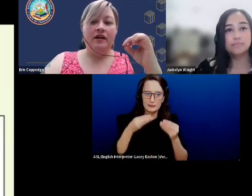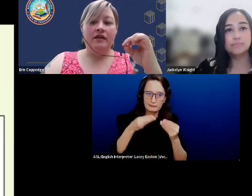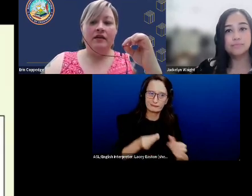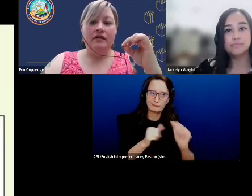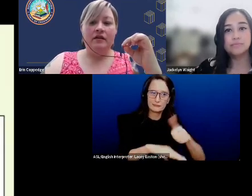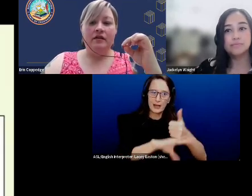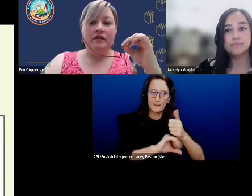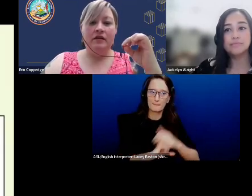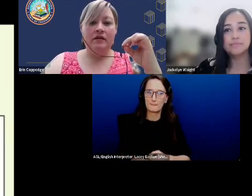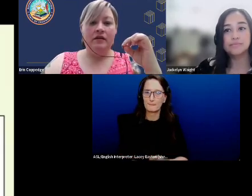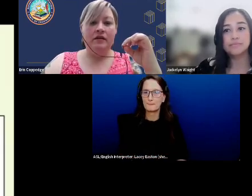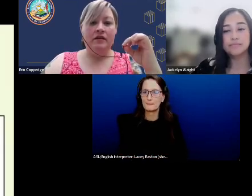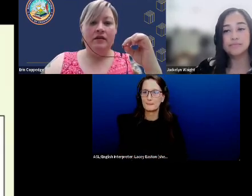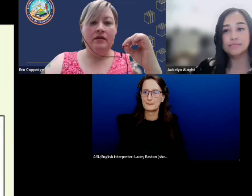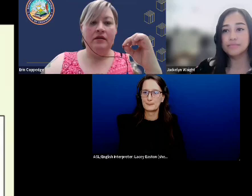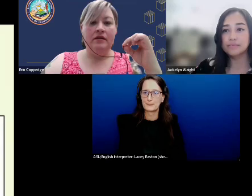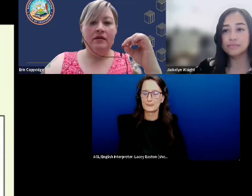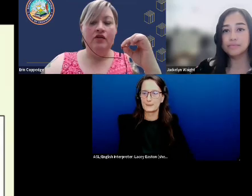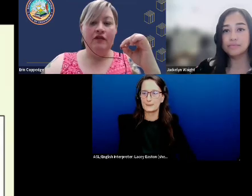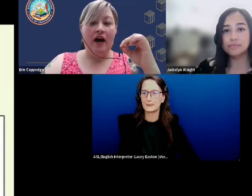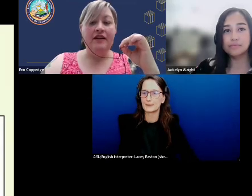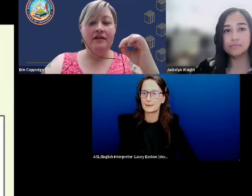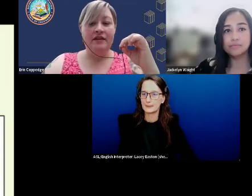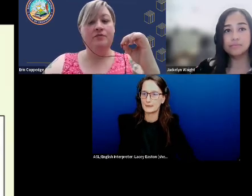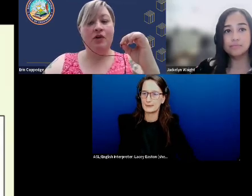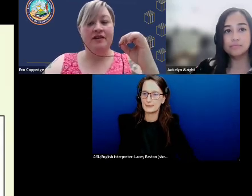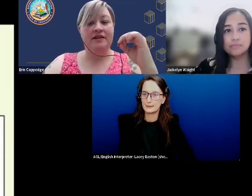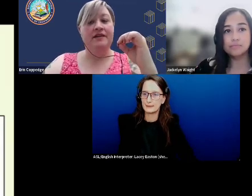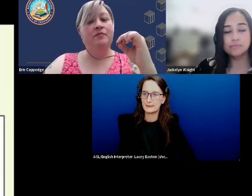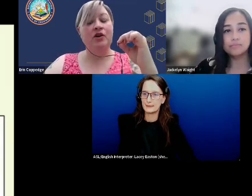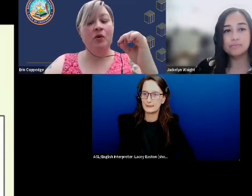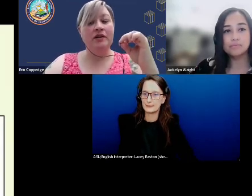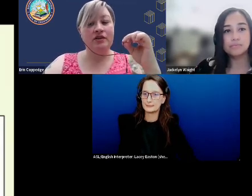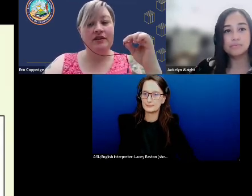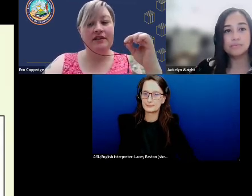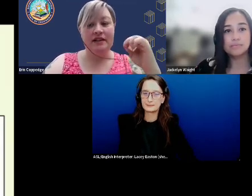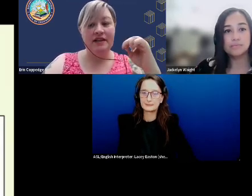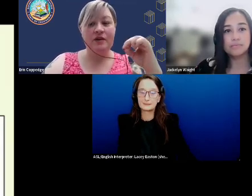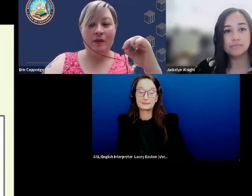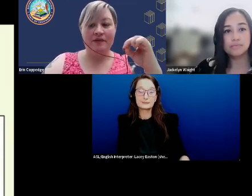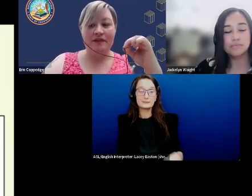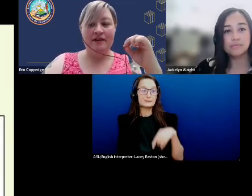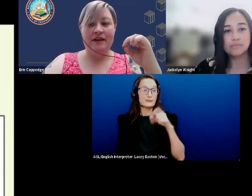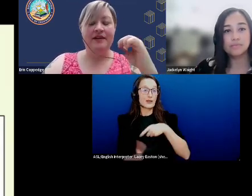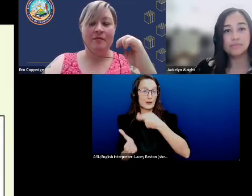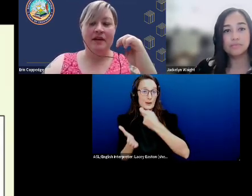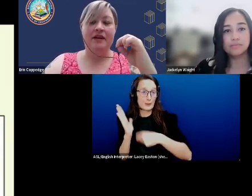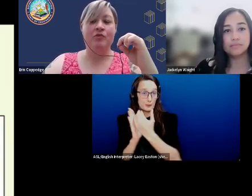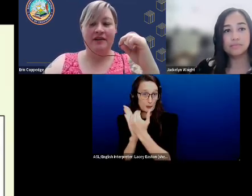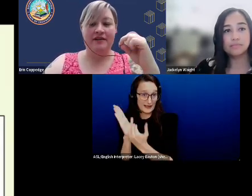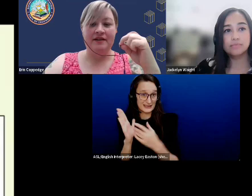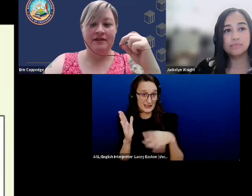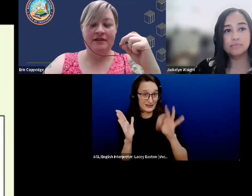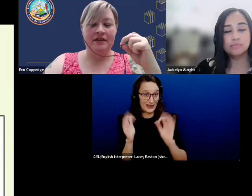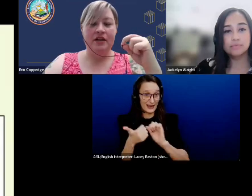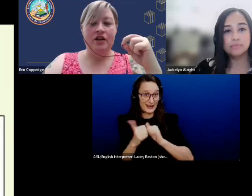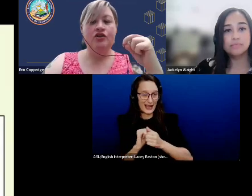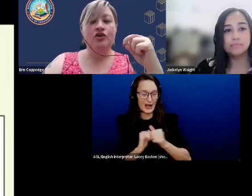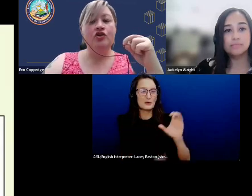Muy bien. Puede encontrar esta lista de precios visitando el sitio web del CDE y escribiendo "lista de precios".